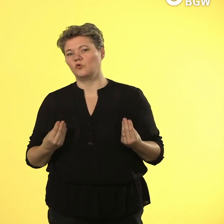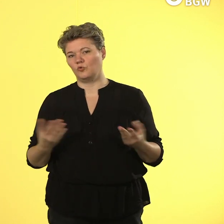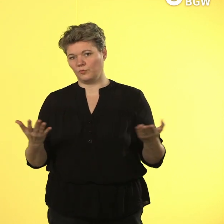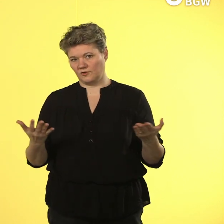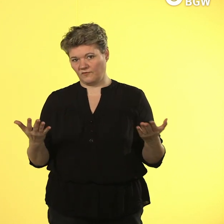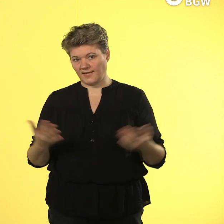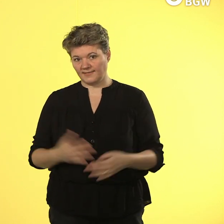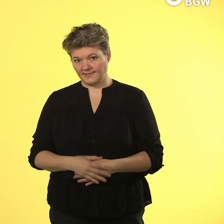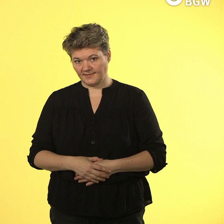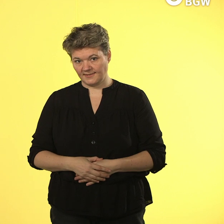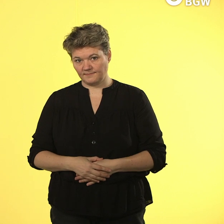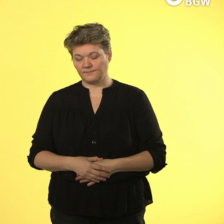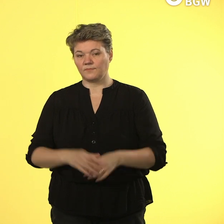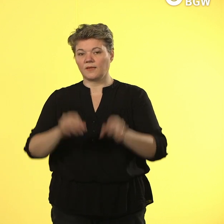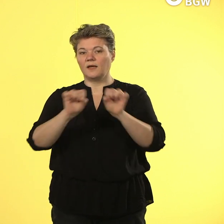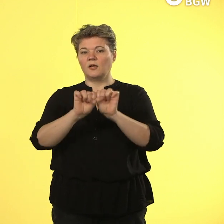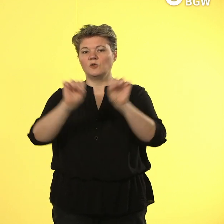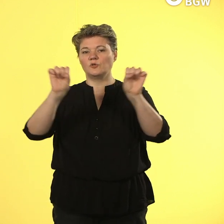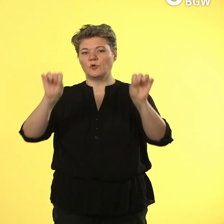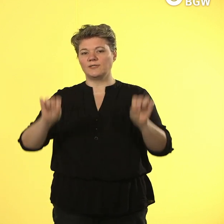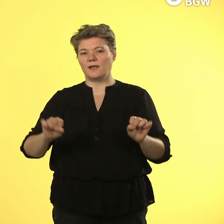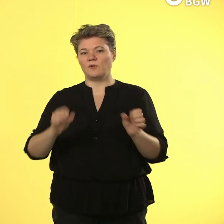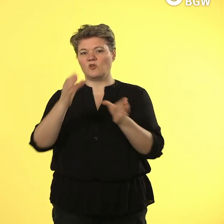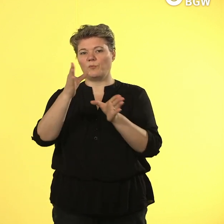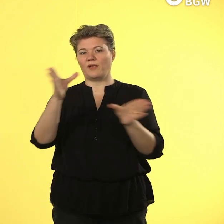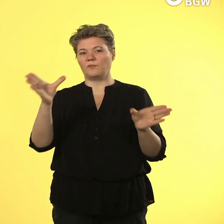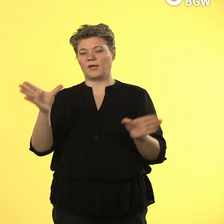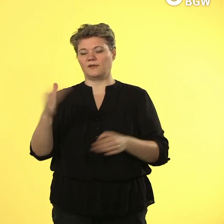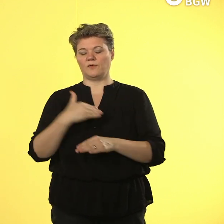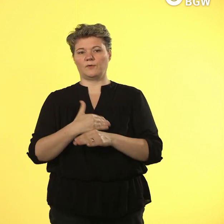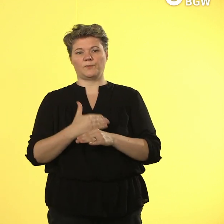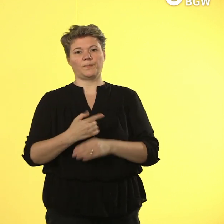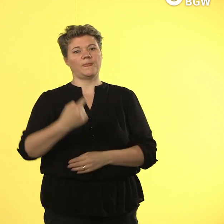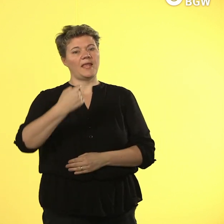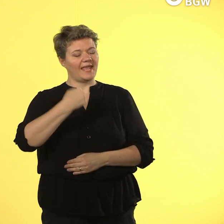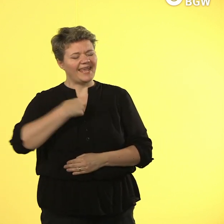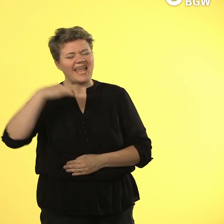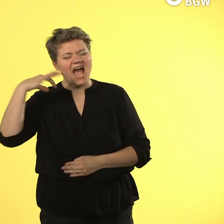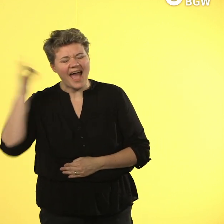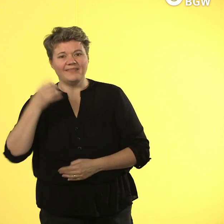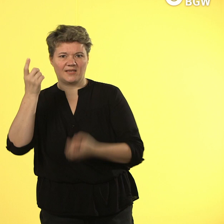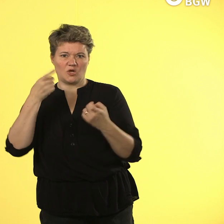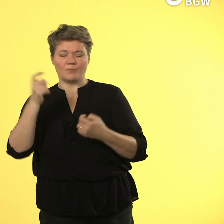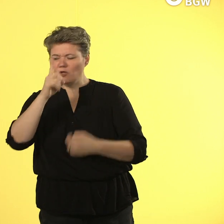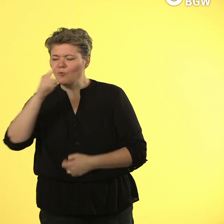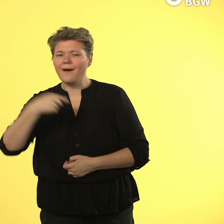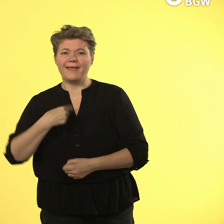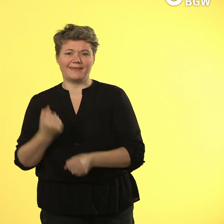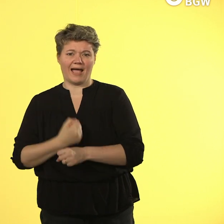Eine Kollegin sagt: "Ich bin die Einzige, die sich um was kümmert. Keiner außer mir macht was. Deswegen muss ich die Wäsche zum Patchen am Wochenende mit nach Hause nehmen."